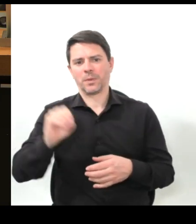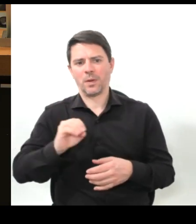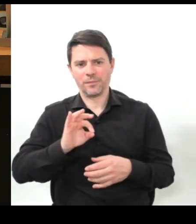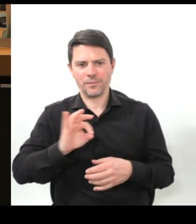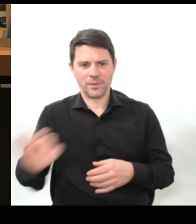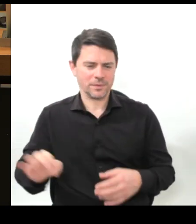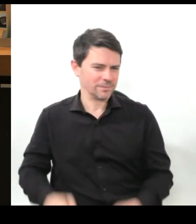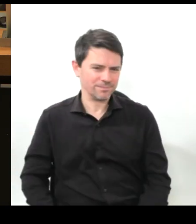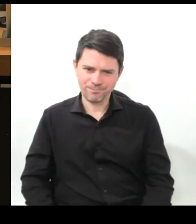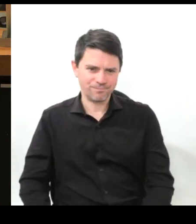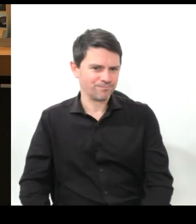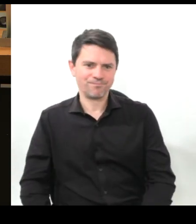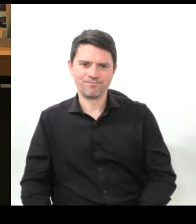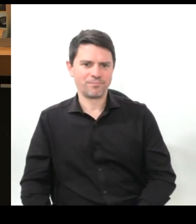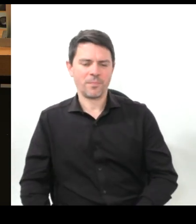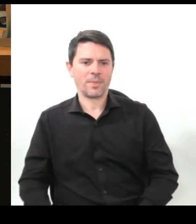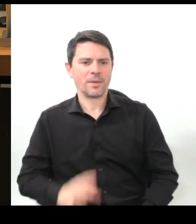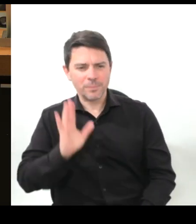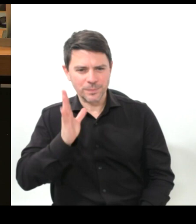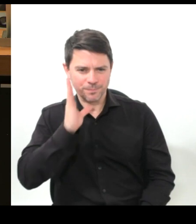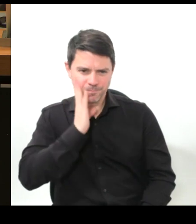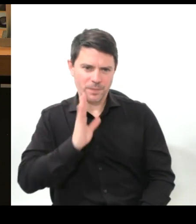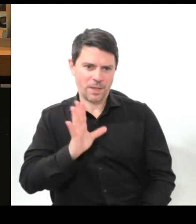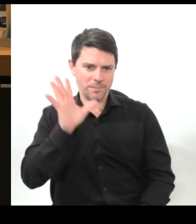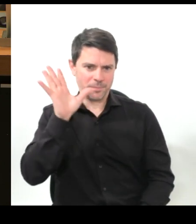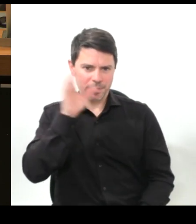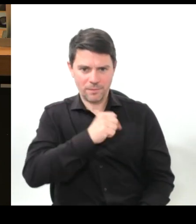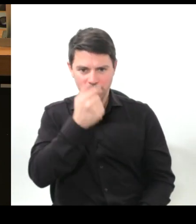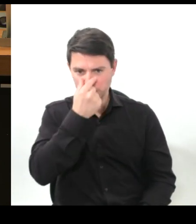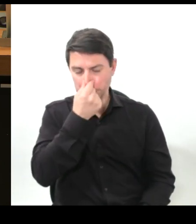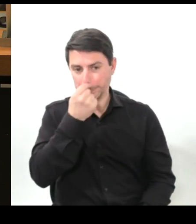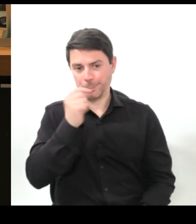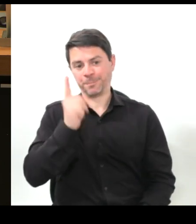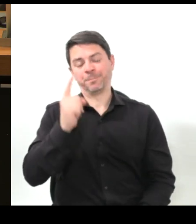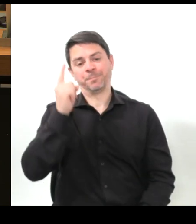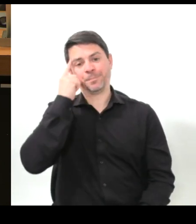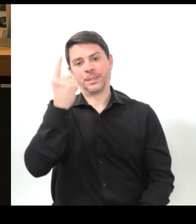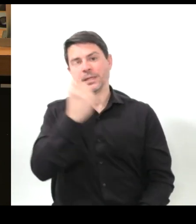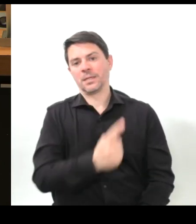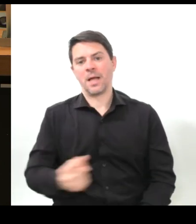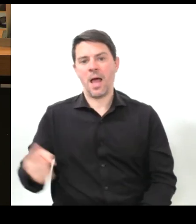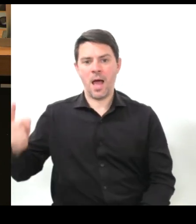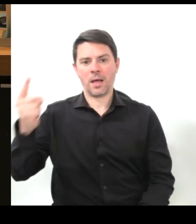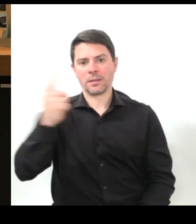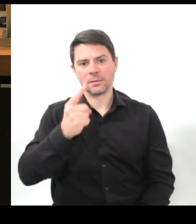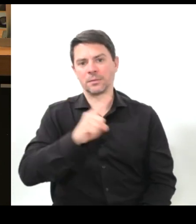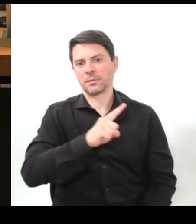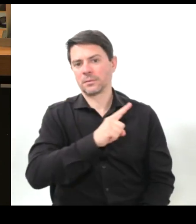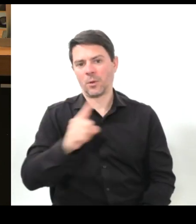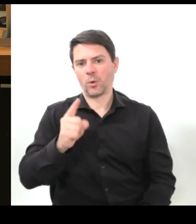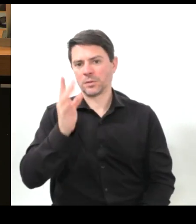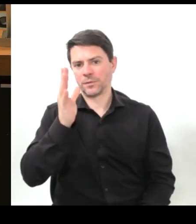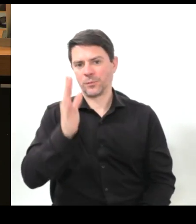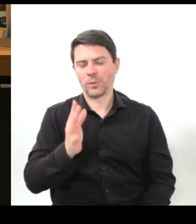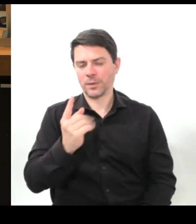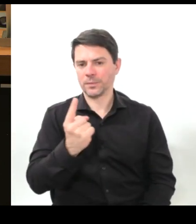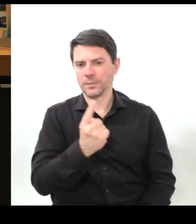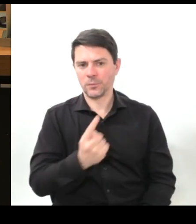Die Solarpaneele kommen industriell mit Kohlestrom gefertigt ausv--habe ich heute Morgen schon gesagt, die, wenn zwei Kohlekraftwerke brauchen, um den Energien Zustellung so ein Blödsinn